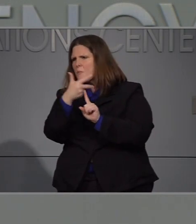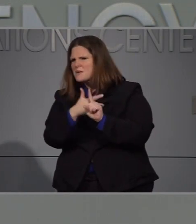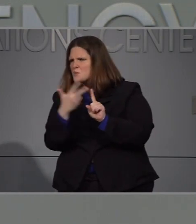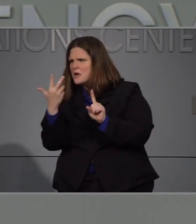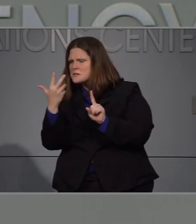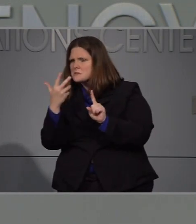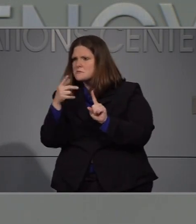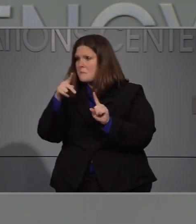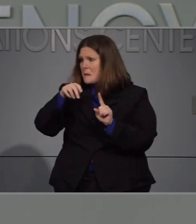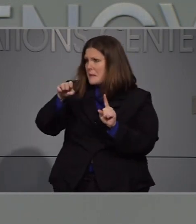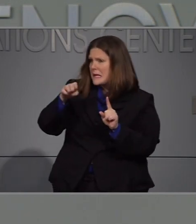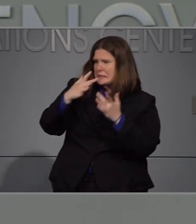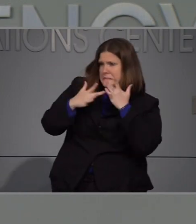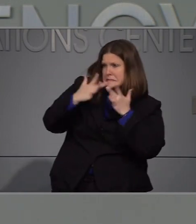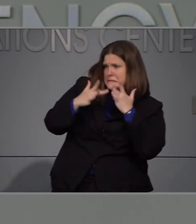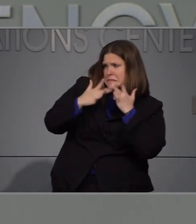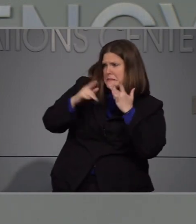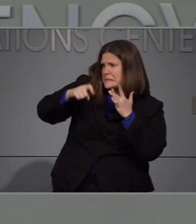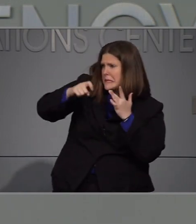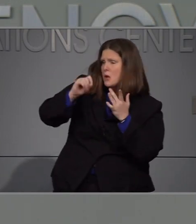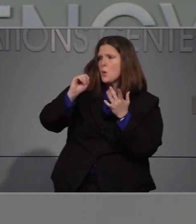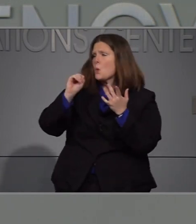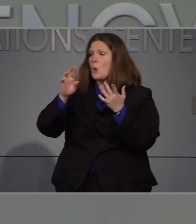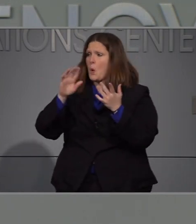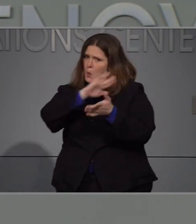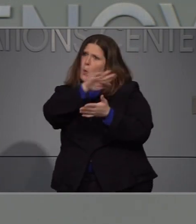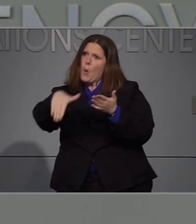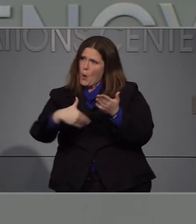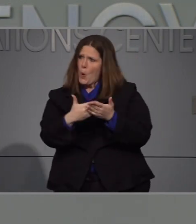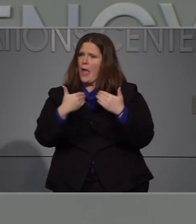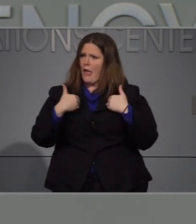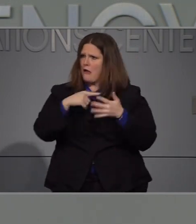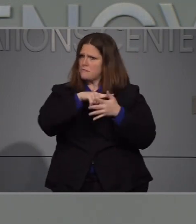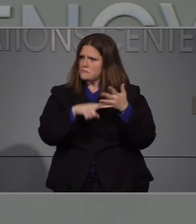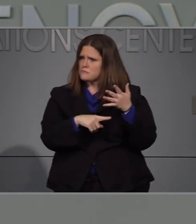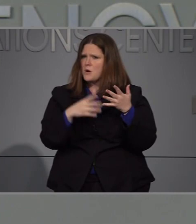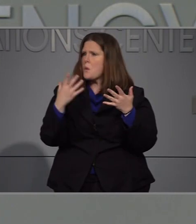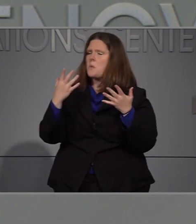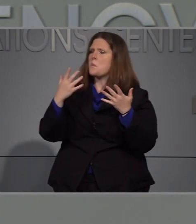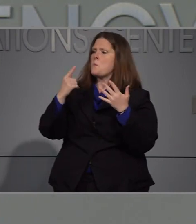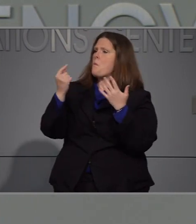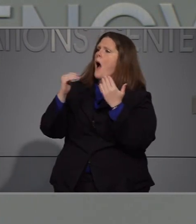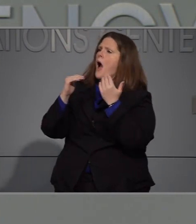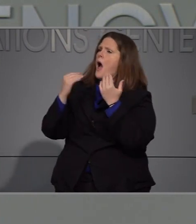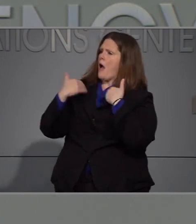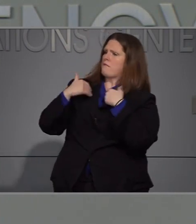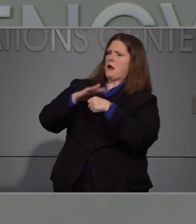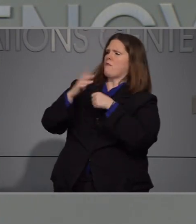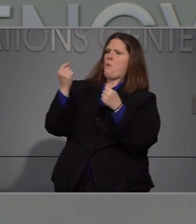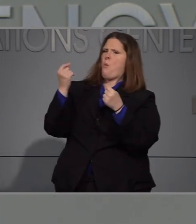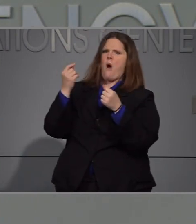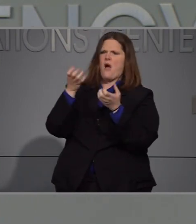no tiene problemas puede elaborar un poco más puede hablar más en detalle.